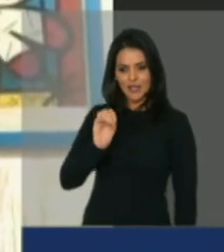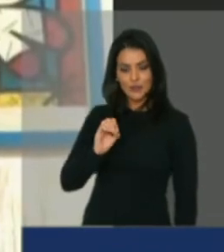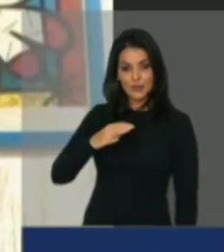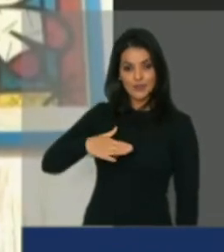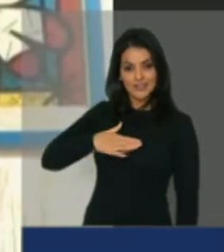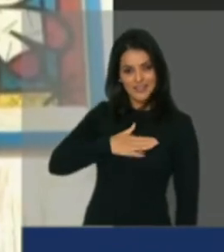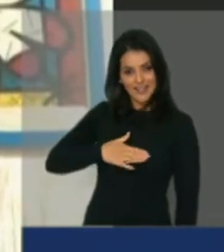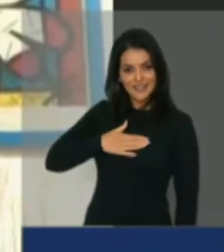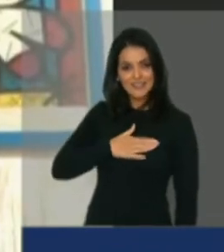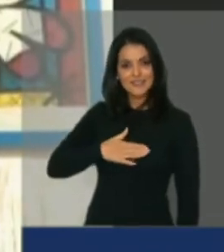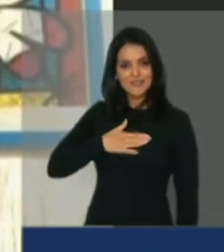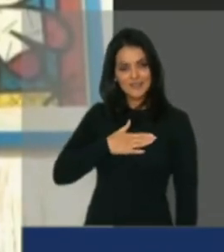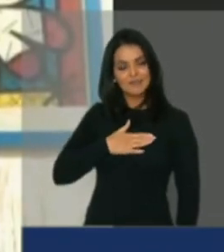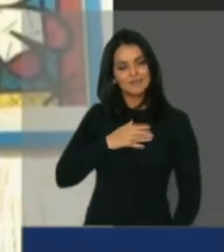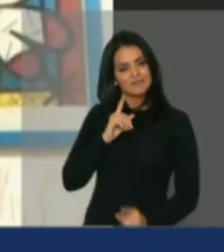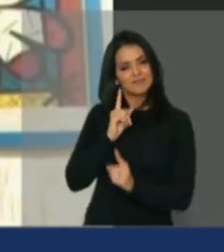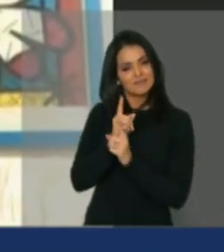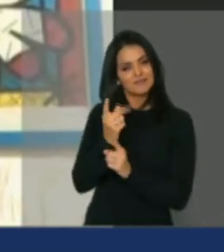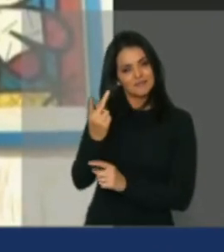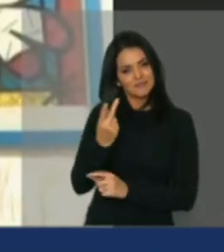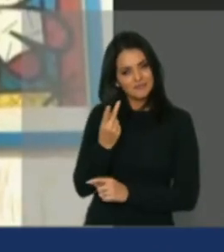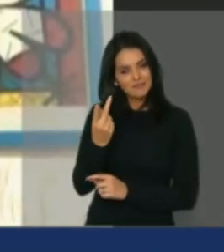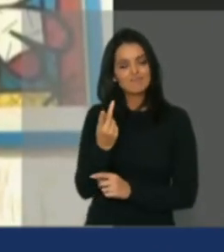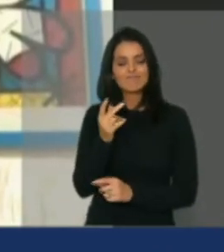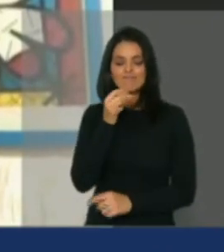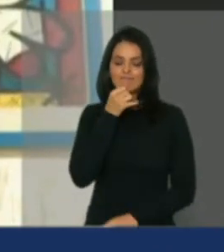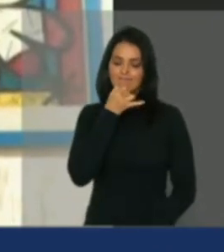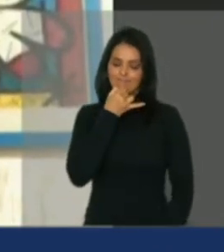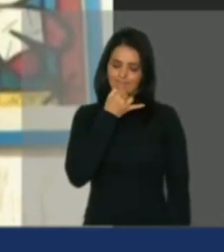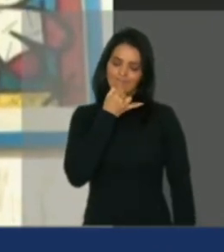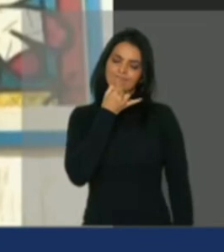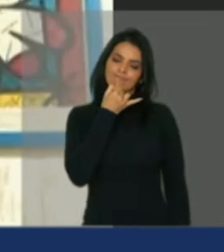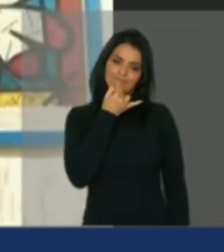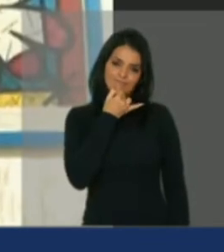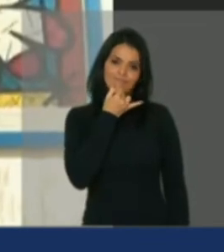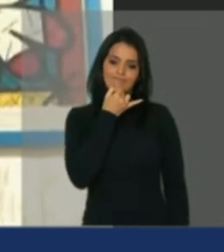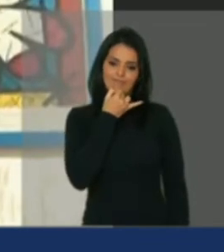MUITO SATISFAÇÃO QUE NÓS NOS... INFELIZMENTE, É , NUMA